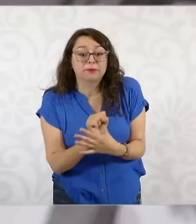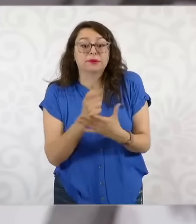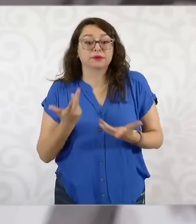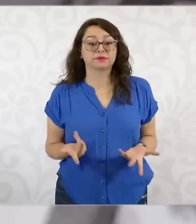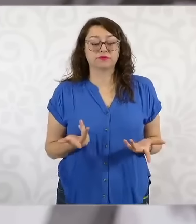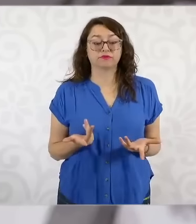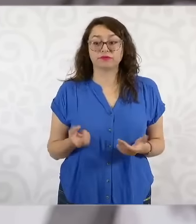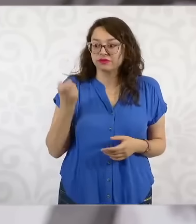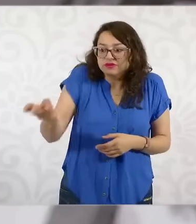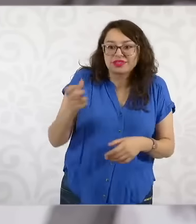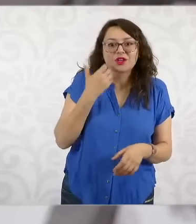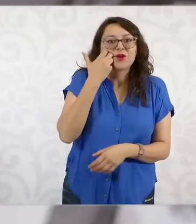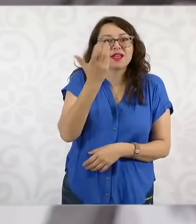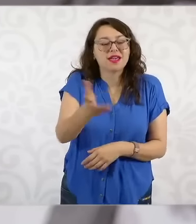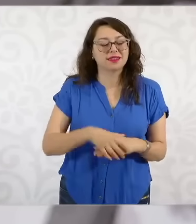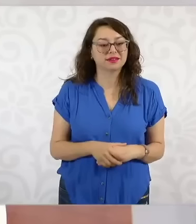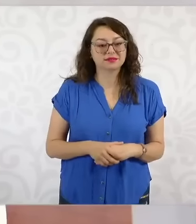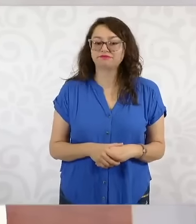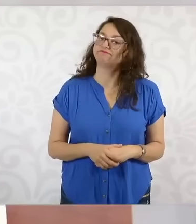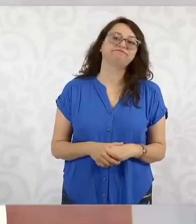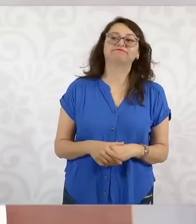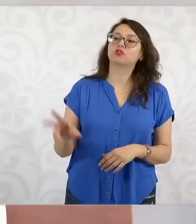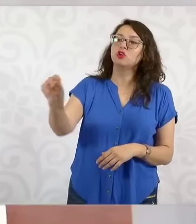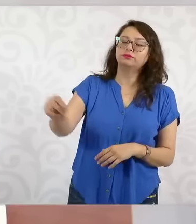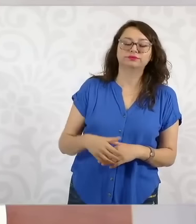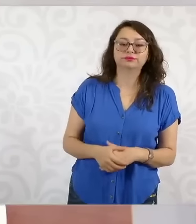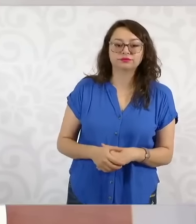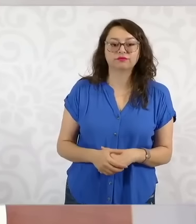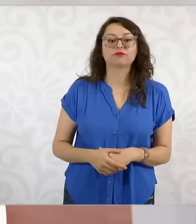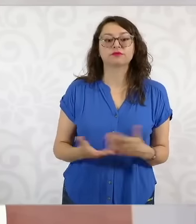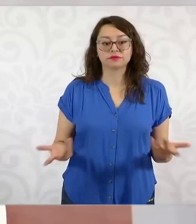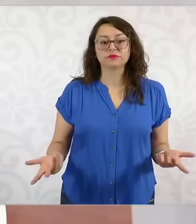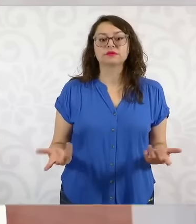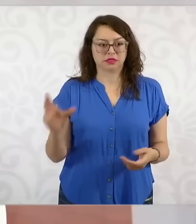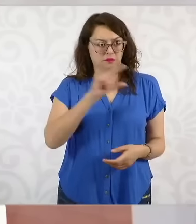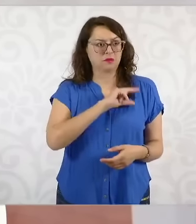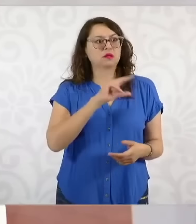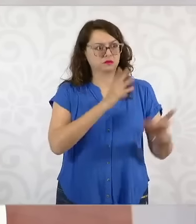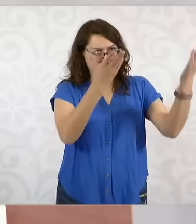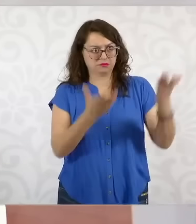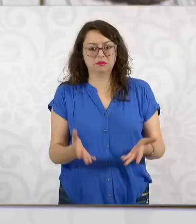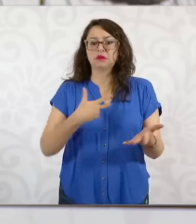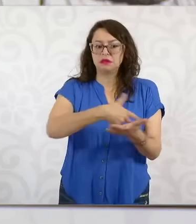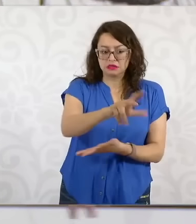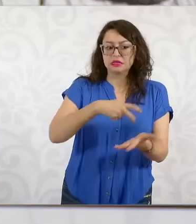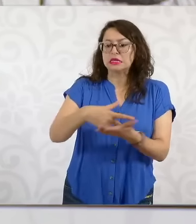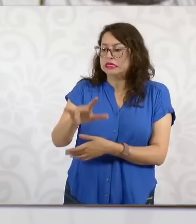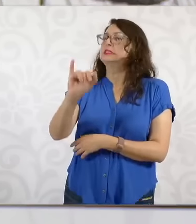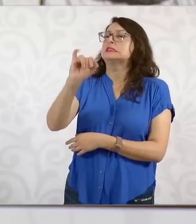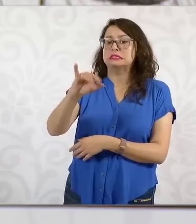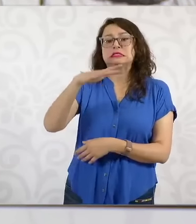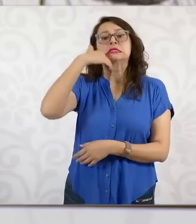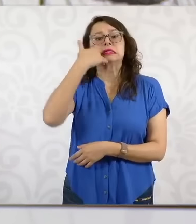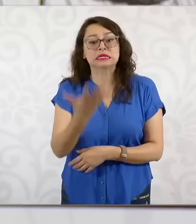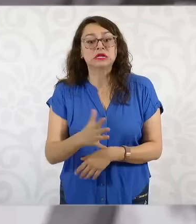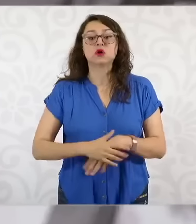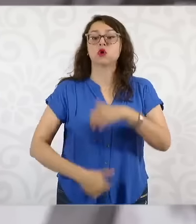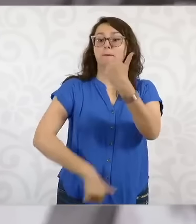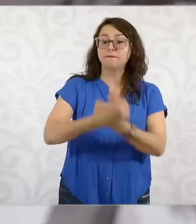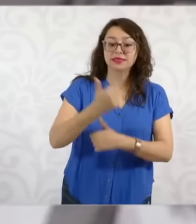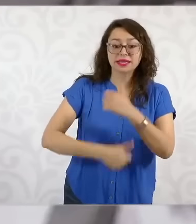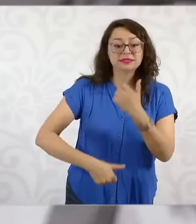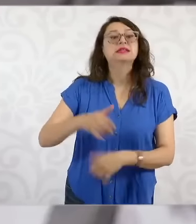capitales internacionales. No queremos inversión privada. Sí creemos en la competencia. Sí,